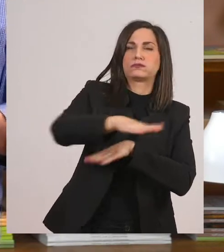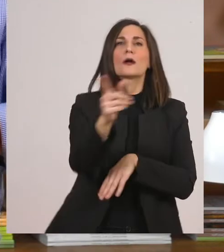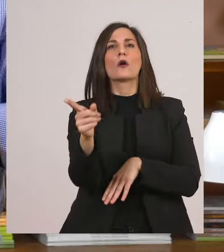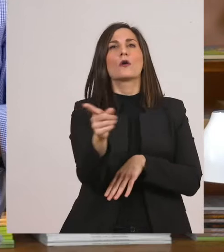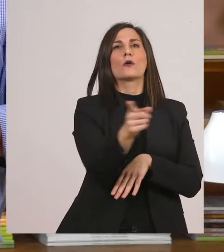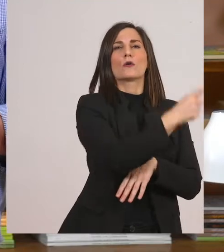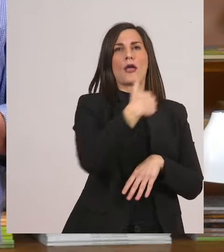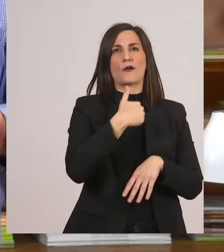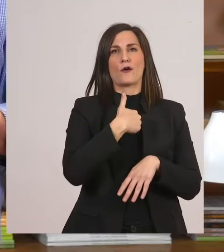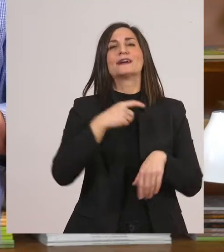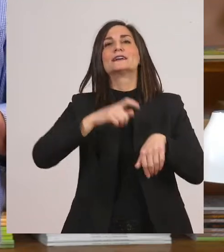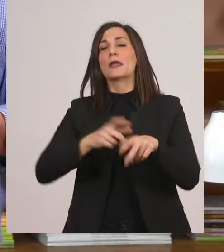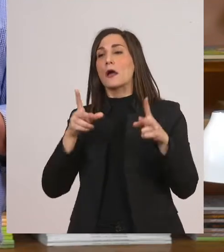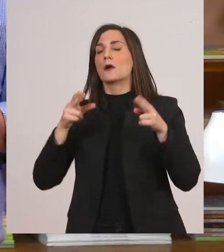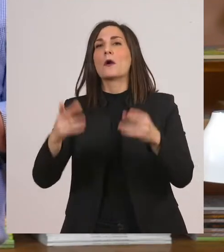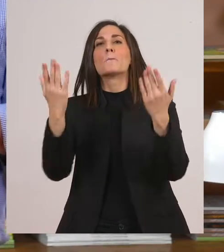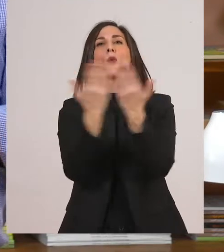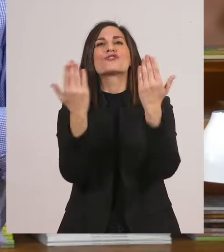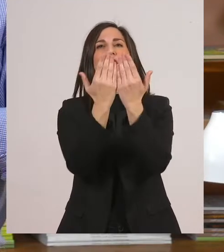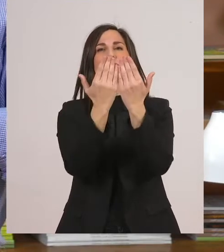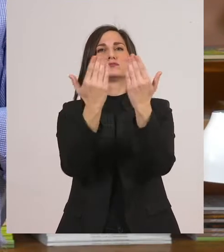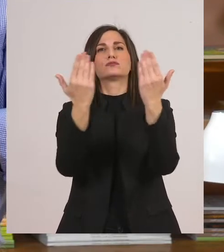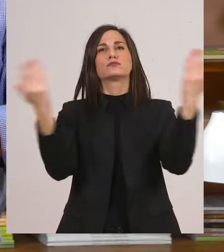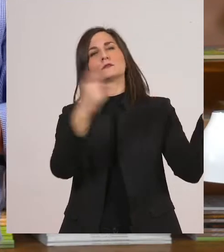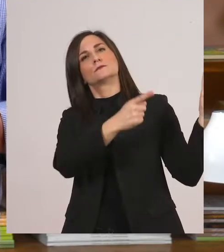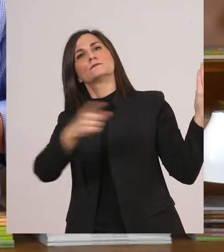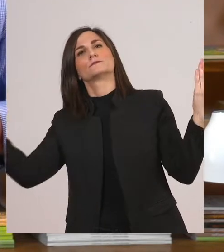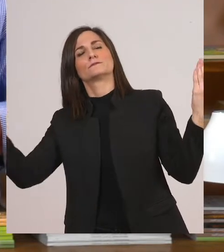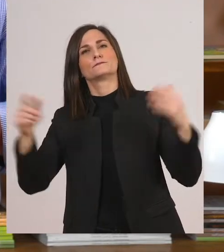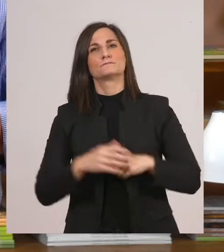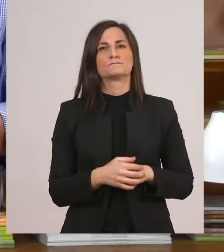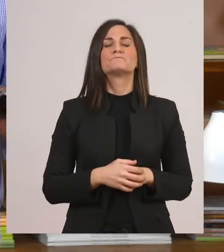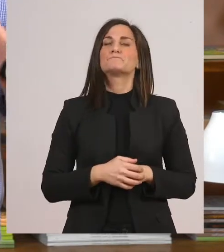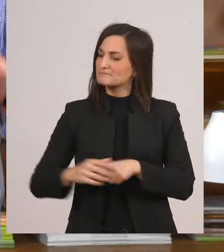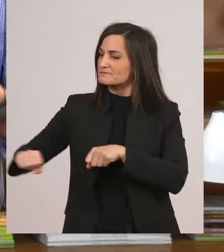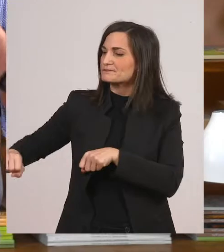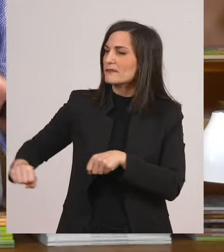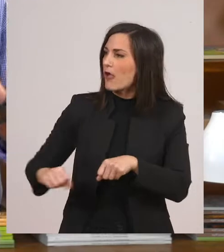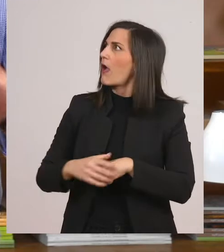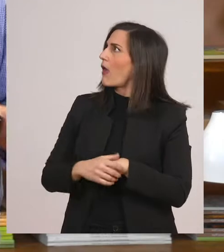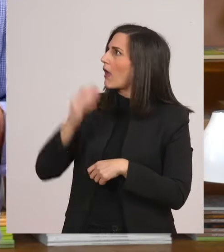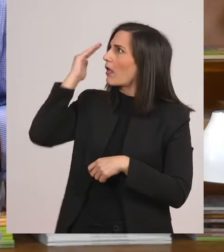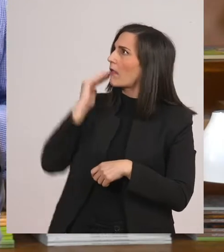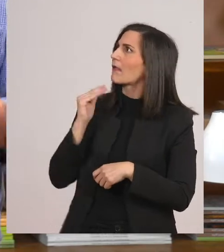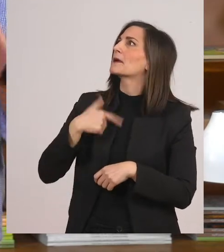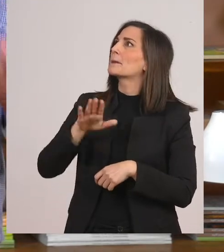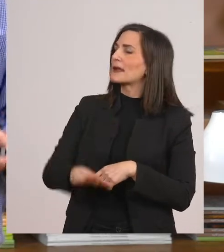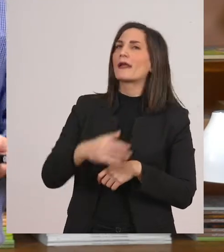Όταν λέω να σταματήσει και να ανοίξουν οι πόρτες, θα κάνω έτσι. Έτσι λοιπόν ξεκινήσαμε τη διαδρομή μας και πραγματικά κάθε φορά...